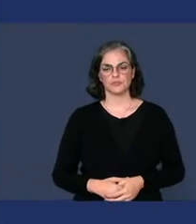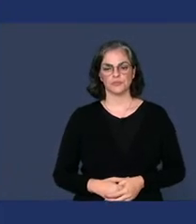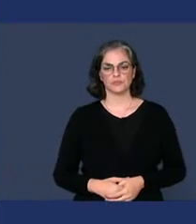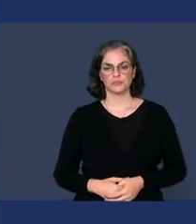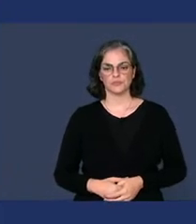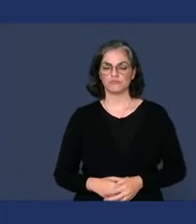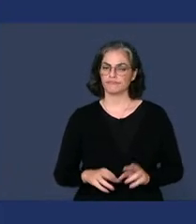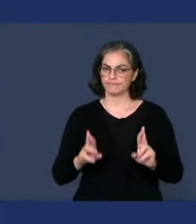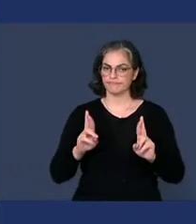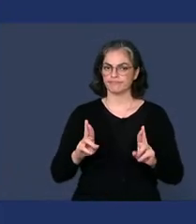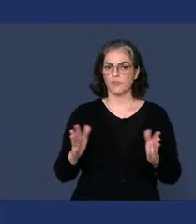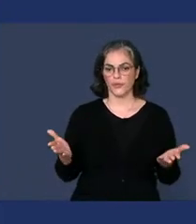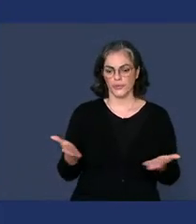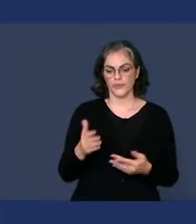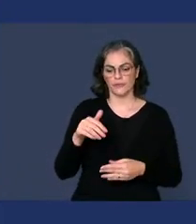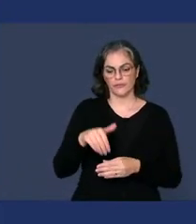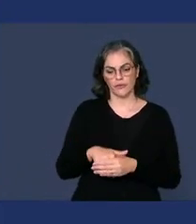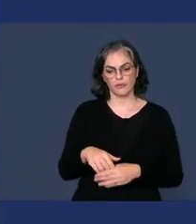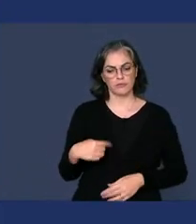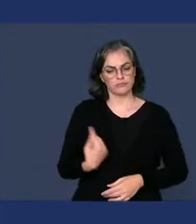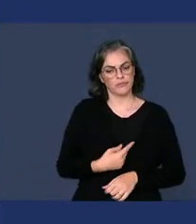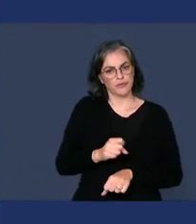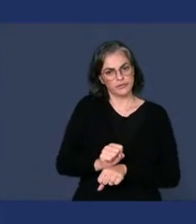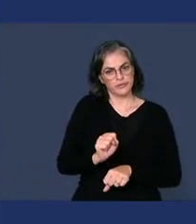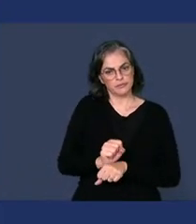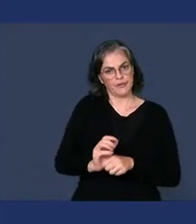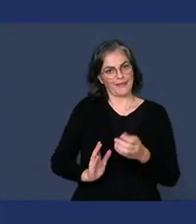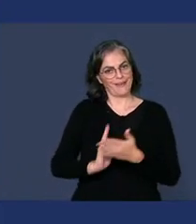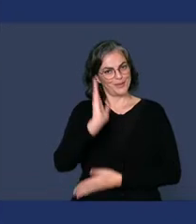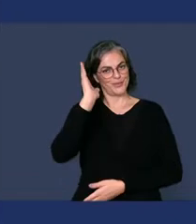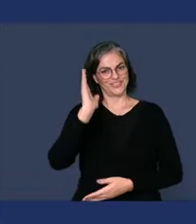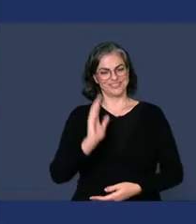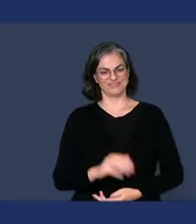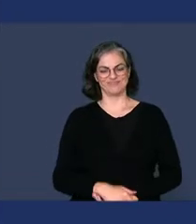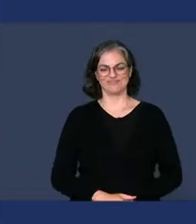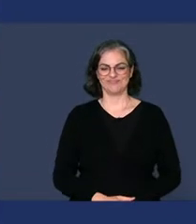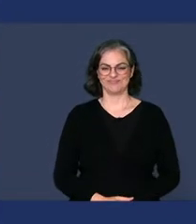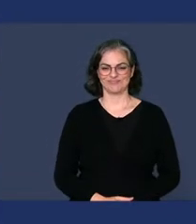[DEPUTADO]: PV, REDE? -- [DEP. JOÊNIA]: A REDE NÃO, É IMPORTANTE QUE DÊ CONTINUIDADE, TODOS ESTAMOS